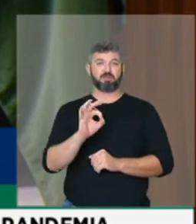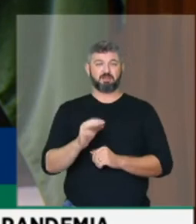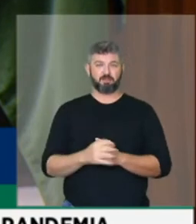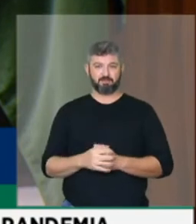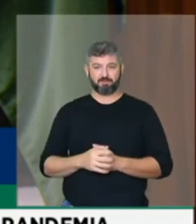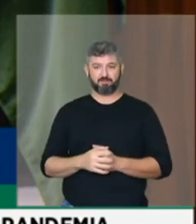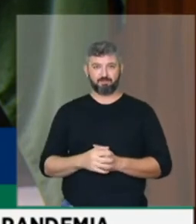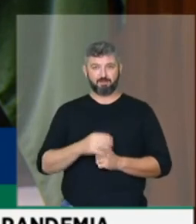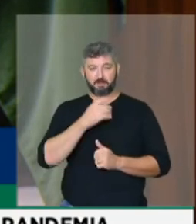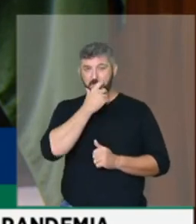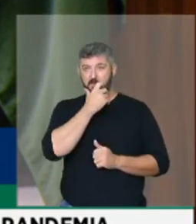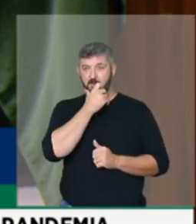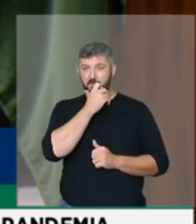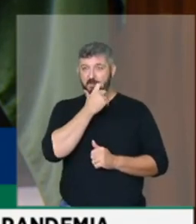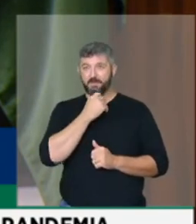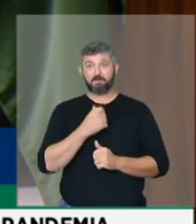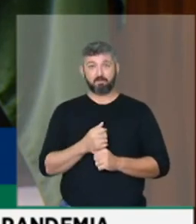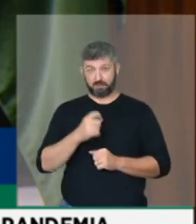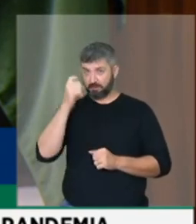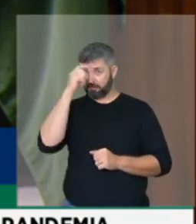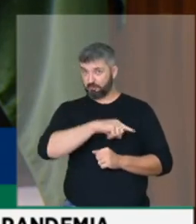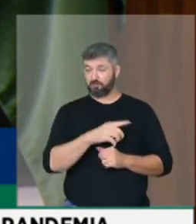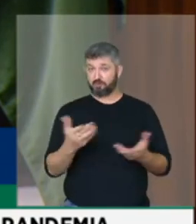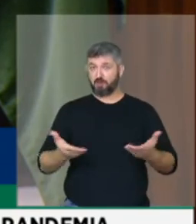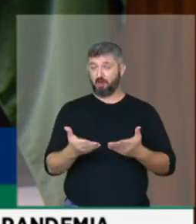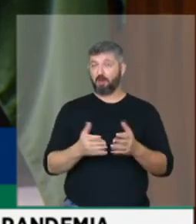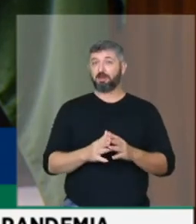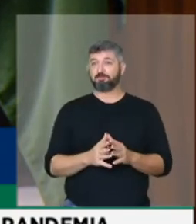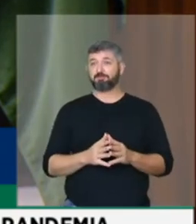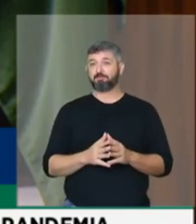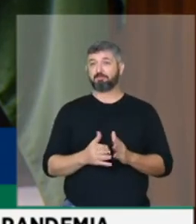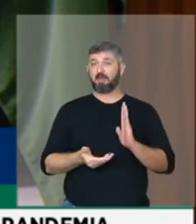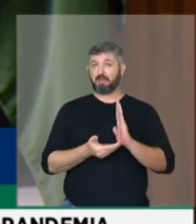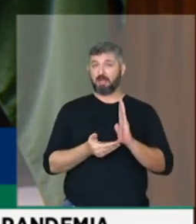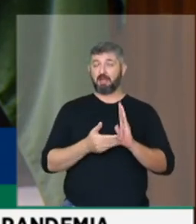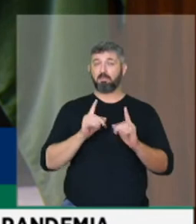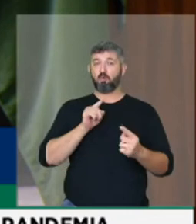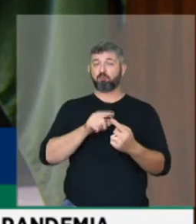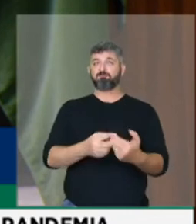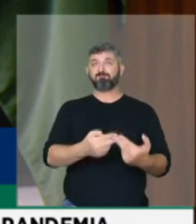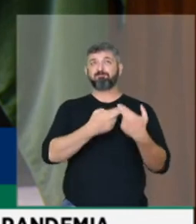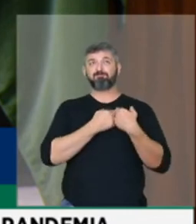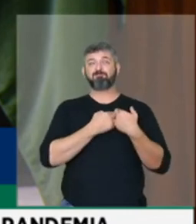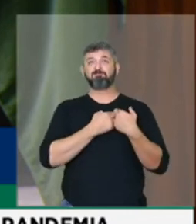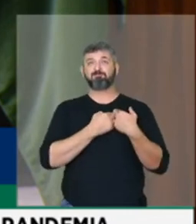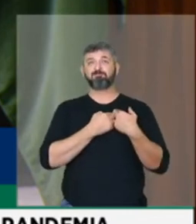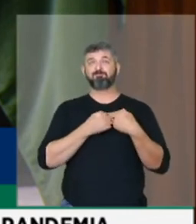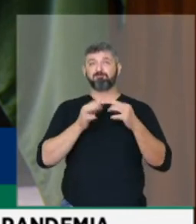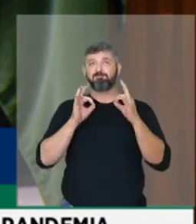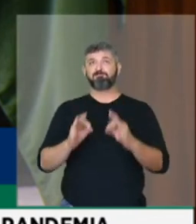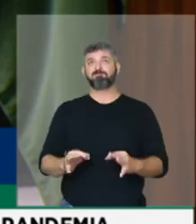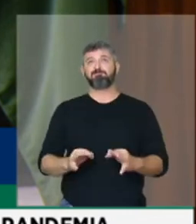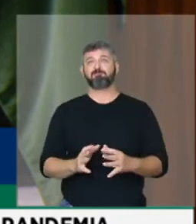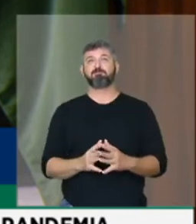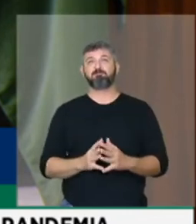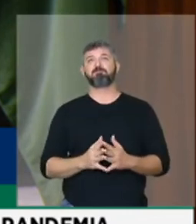CASAS DE 39%. MOMENTOS DIFÍCEIS QUE ESSA CASA VAI TER A MISSÃO COM CERTEZA-- [SOA A CAMPAINHA]. DE LUTAR